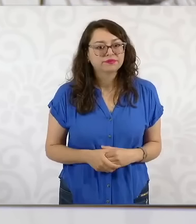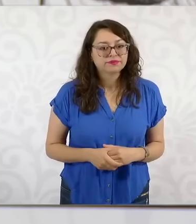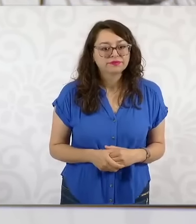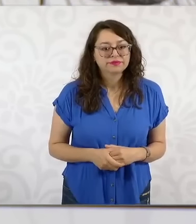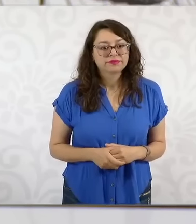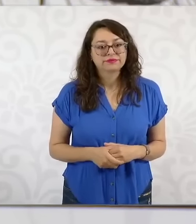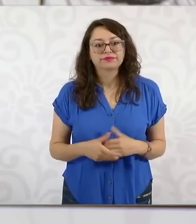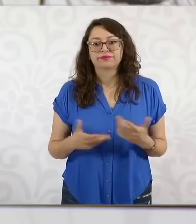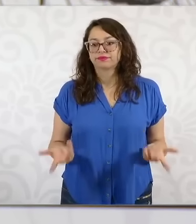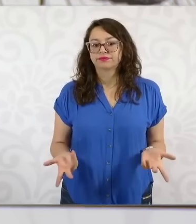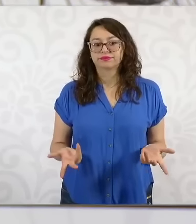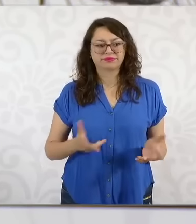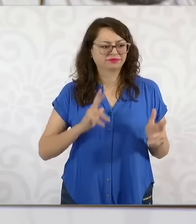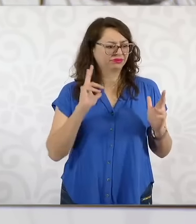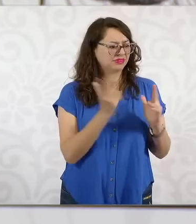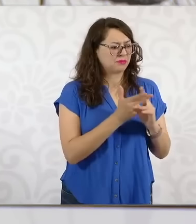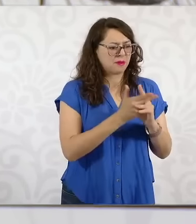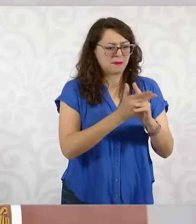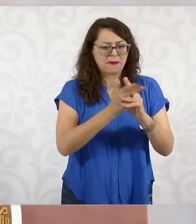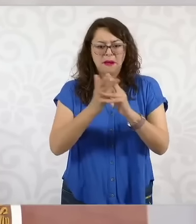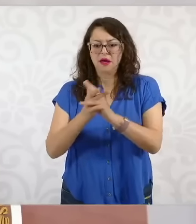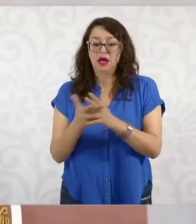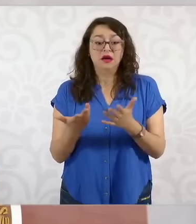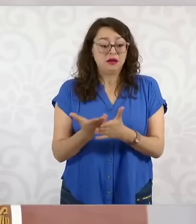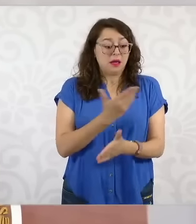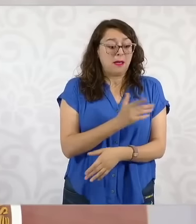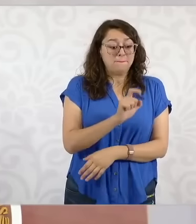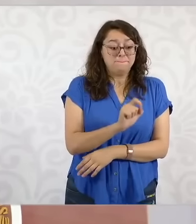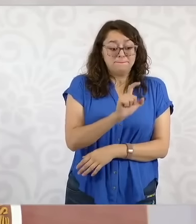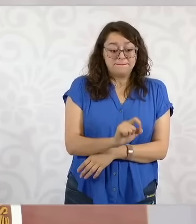y que aumentó los homicidios dolosos en México de 27 homicidios dolosos en